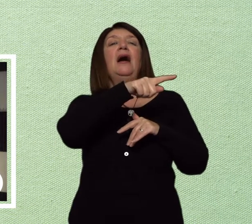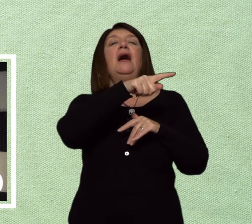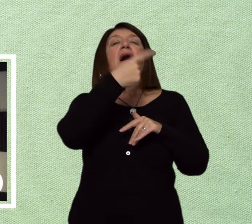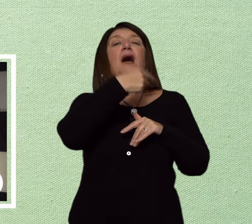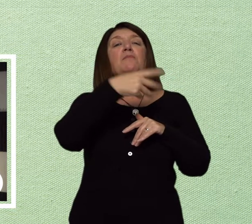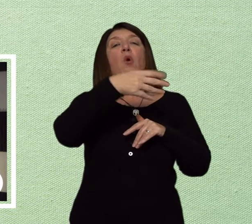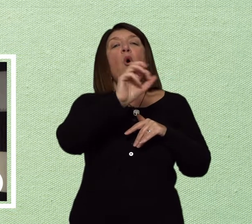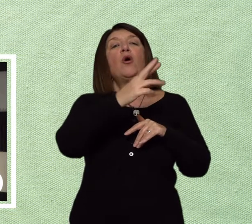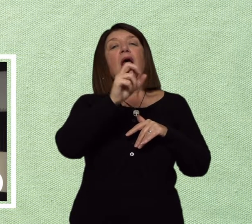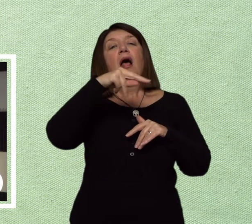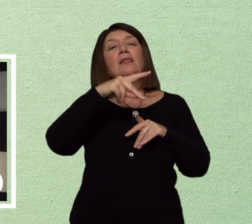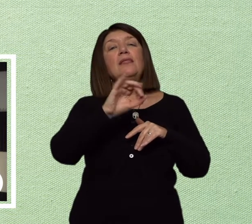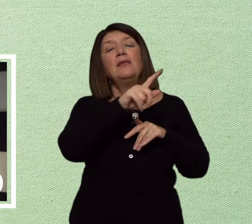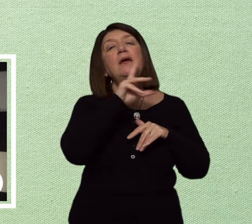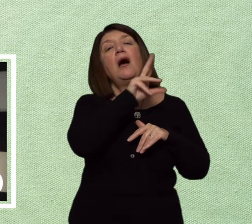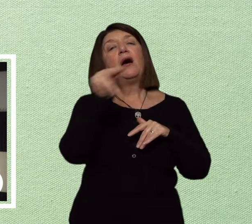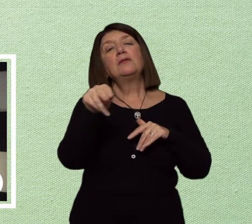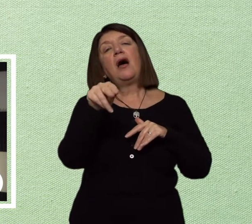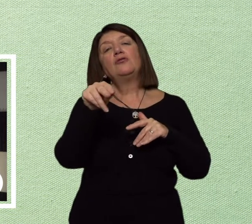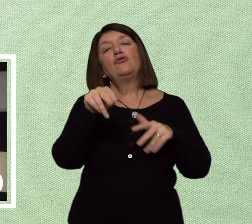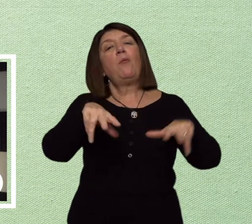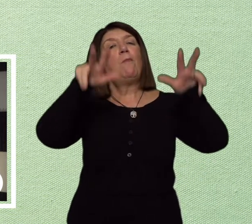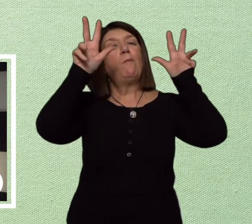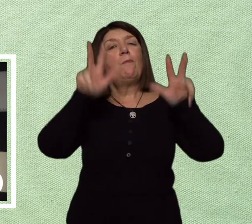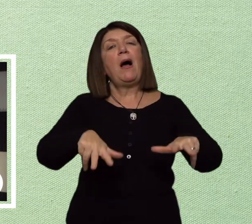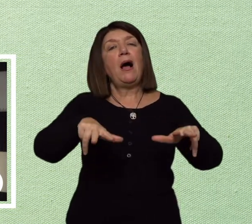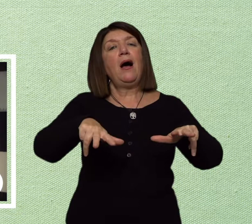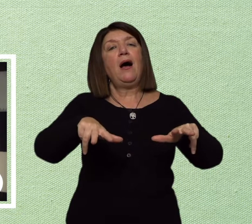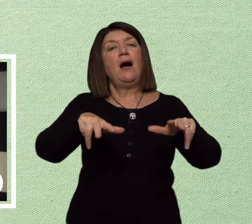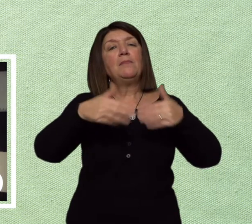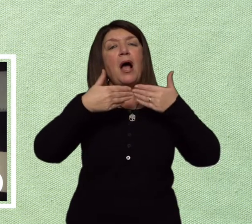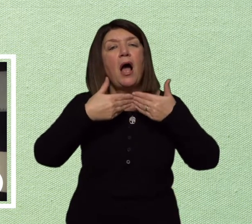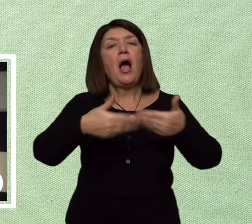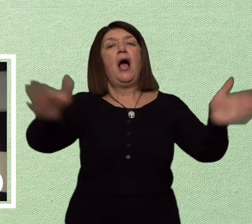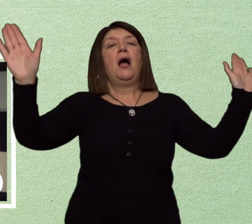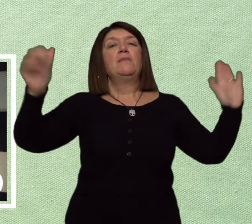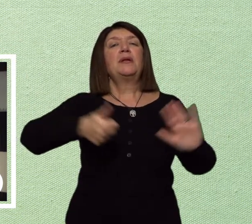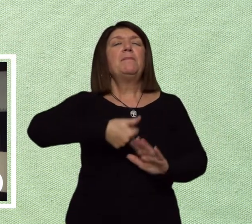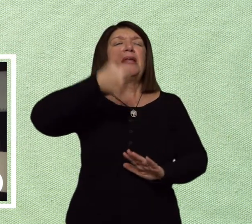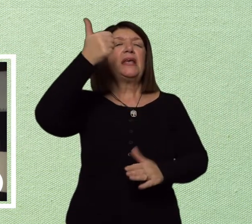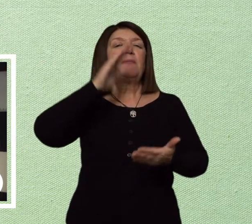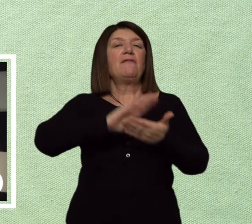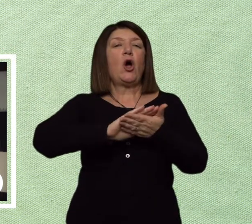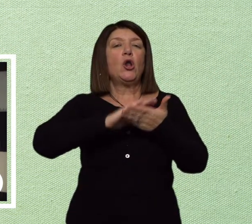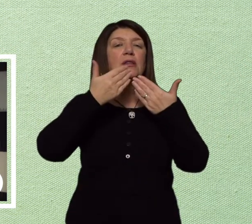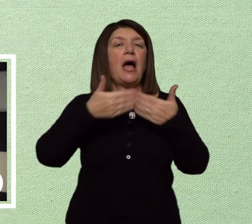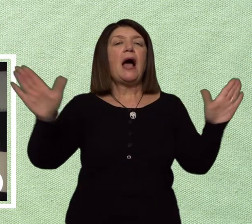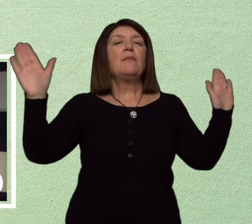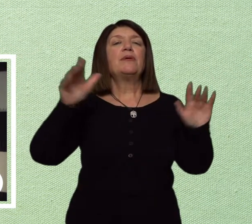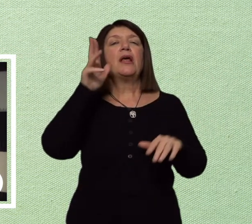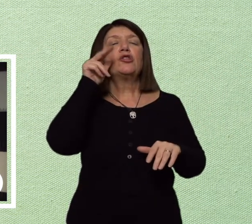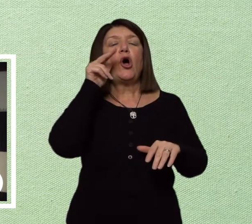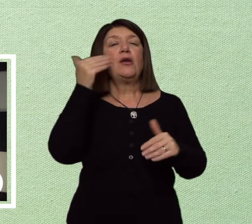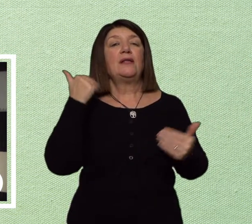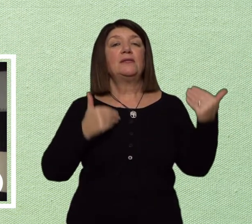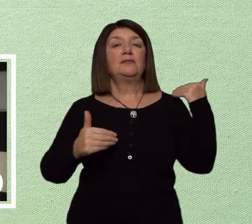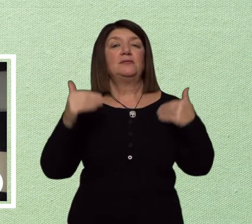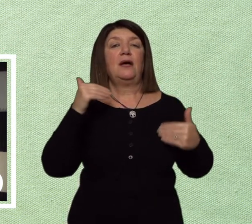dell'ambulatorio Fior di loto aperto alle donne con disabilità per poter eseguire il PAP test